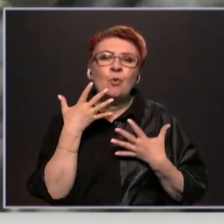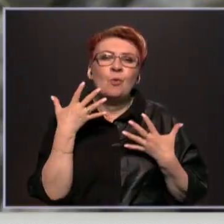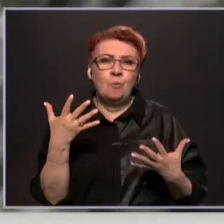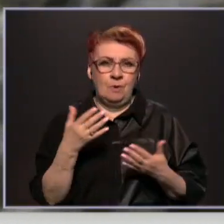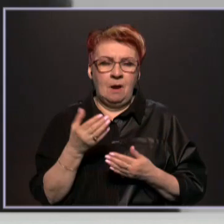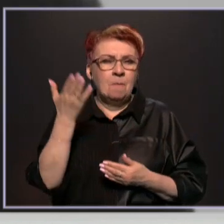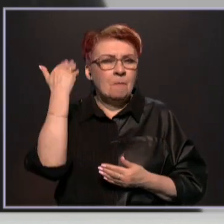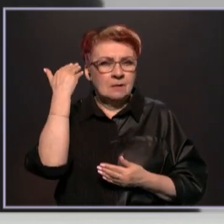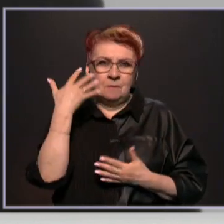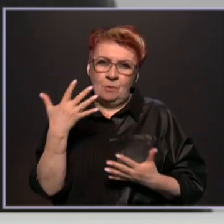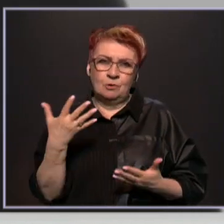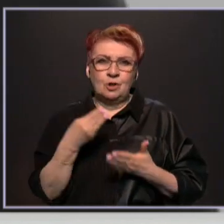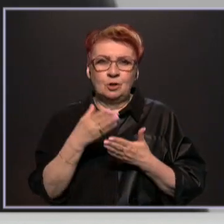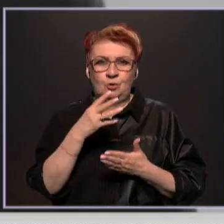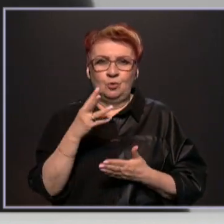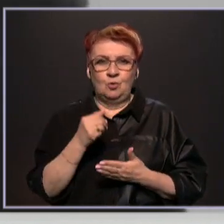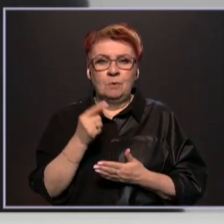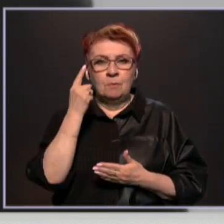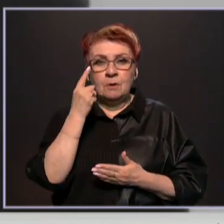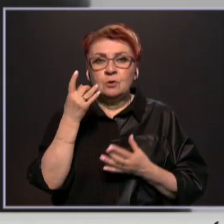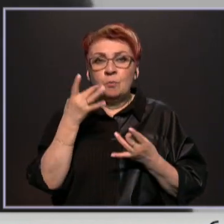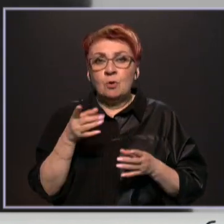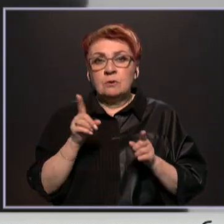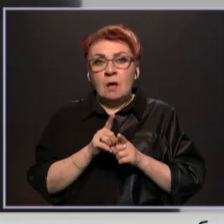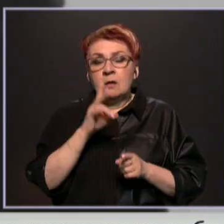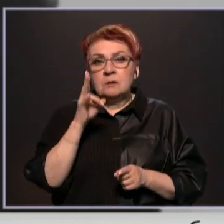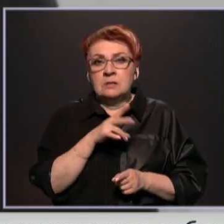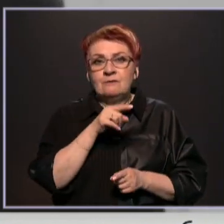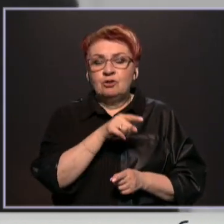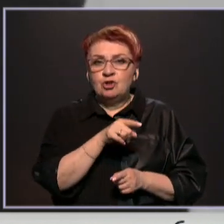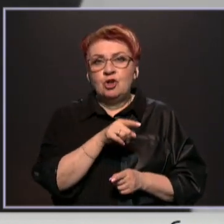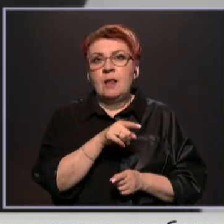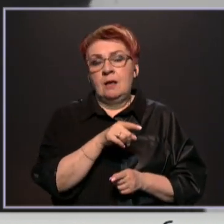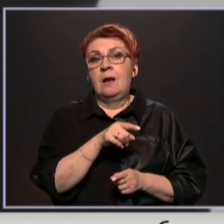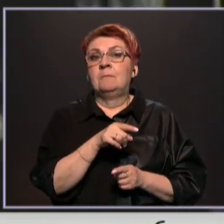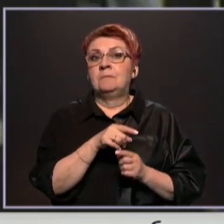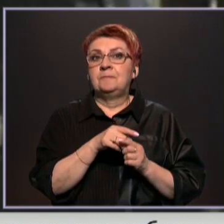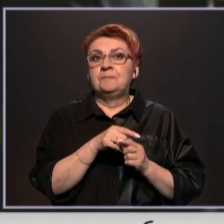по тем временам сумму понимая что просто так со священником расправиться не удастся началась